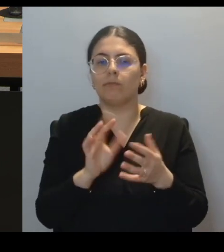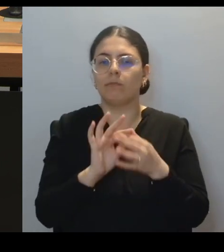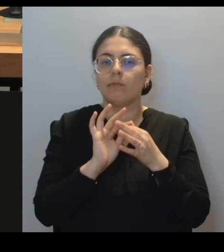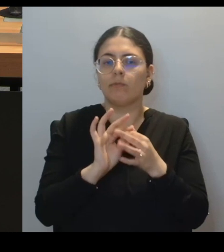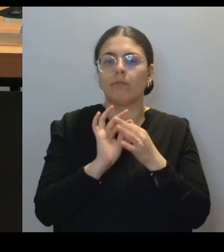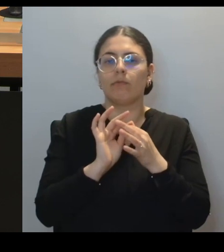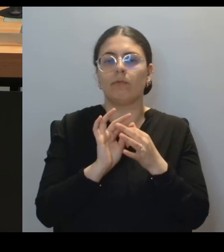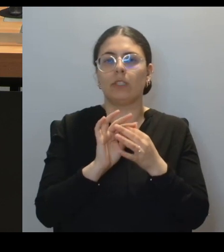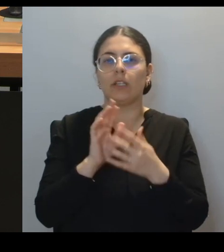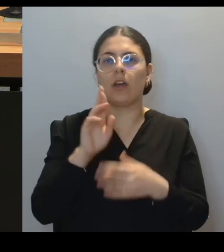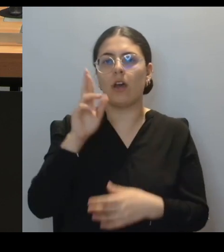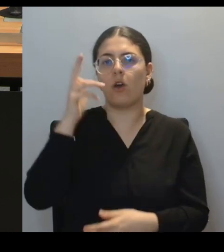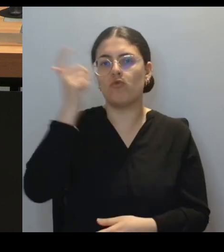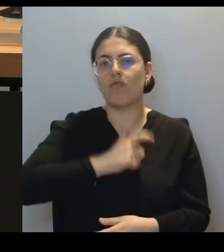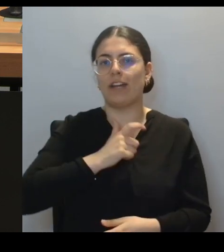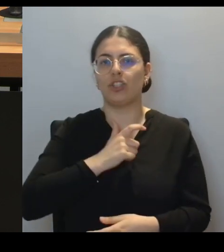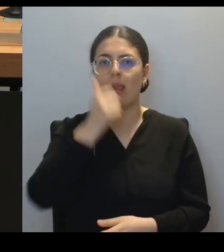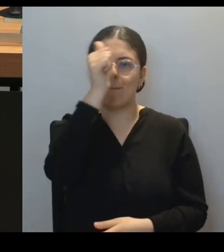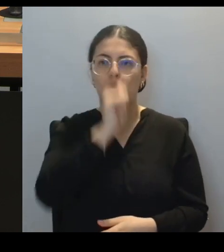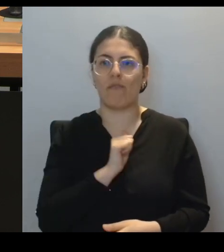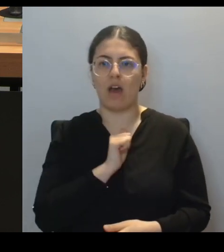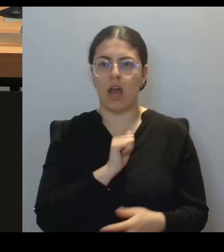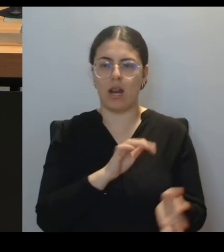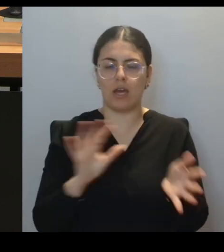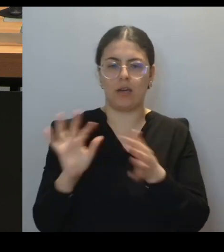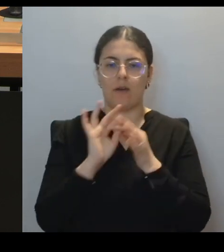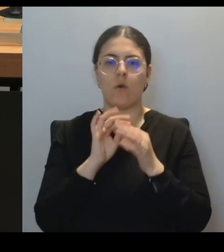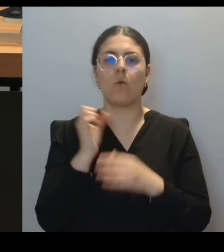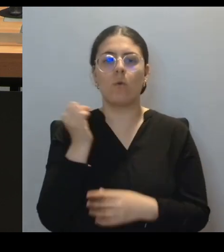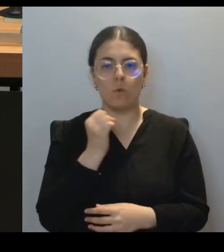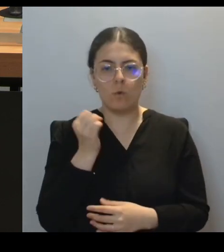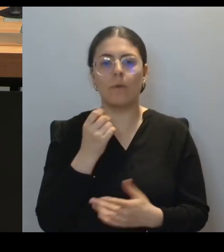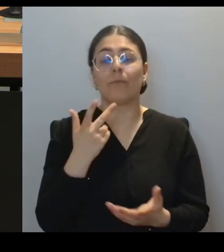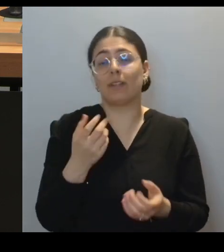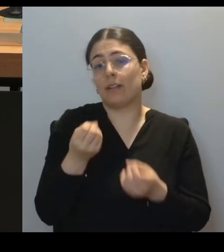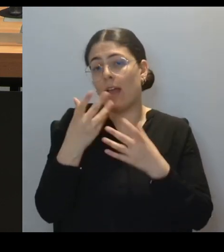es natürlich auch Menschen betrifft die Ausländer sind.